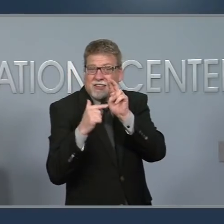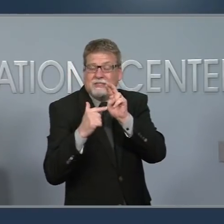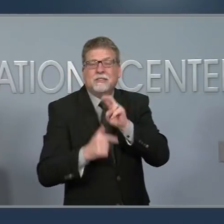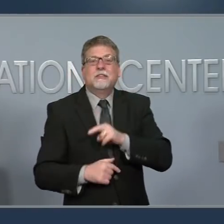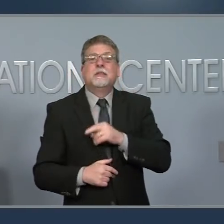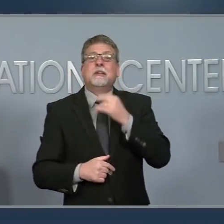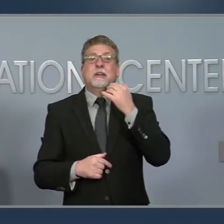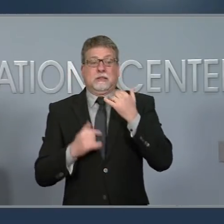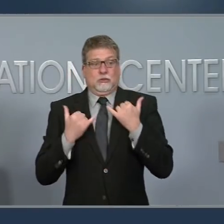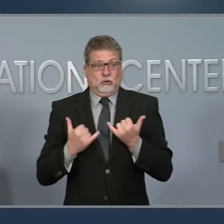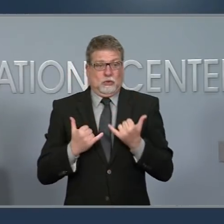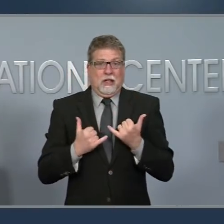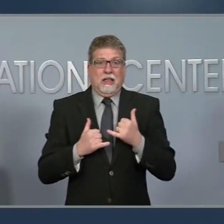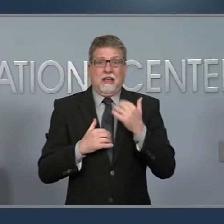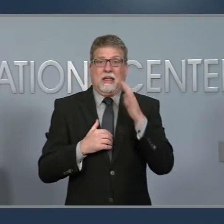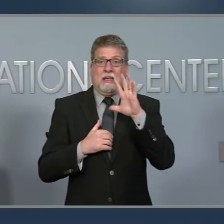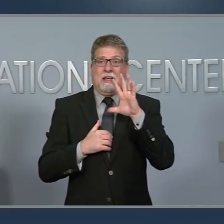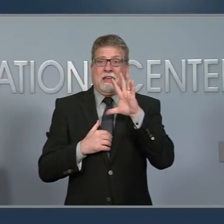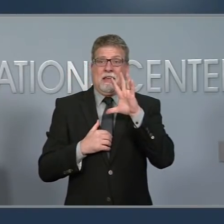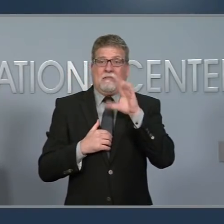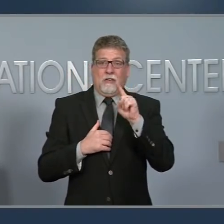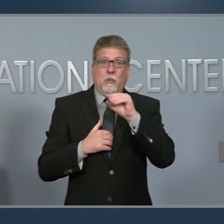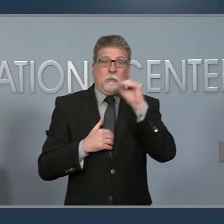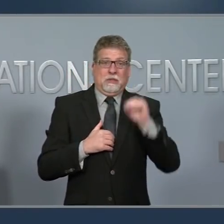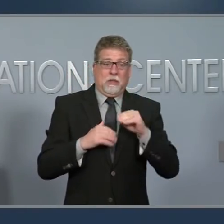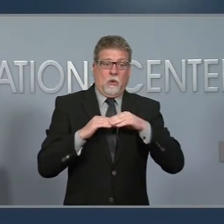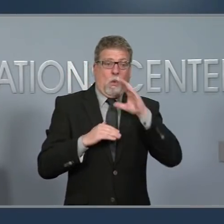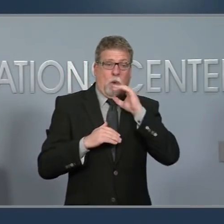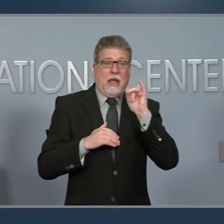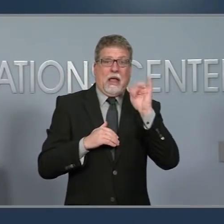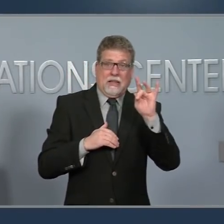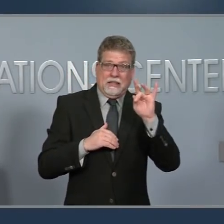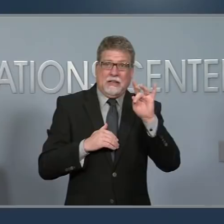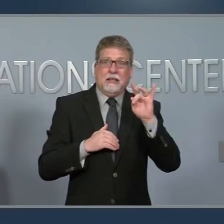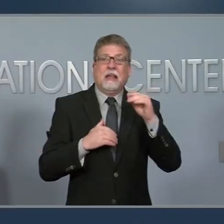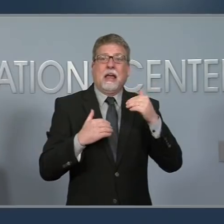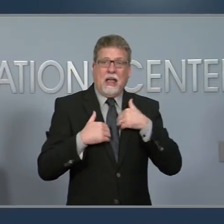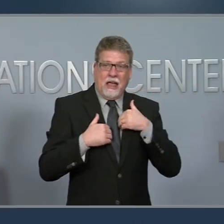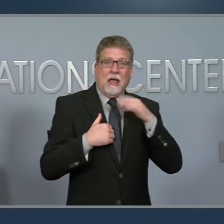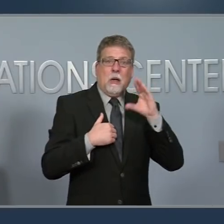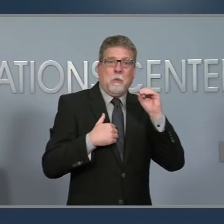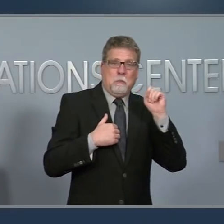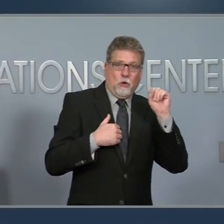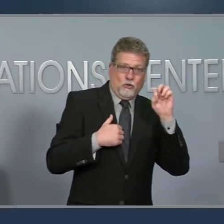intensivo. El noventa y cinco por ciento, no se ha puesto el refuerzo de